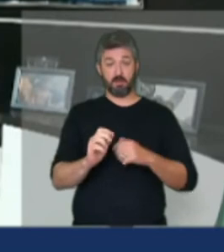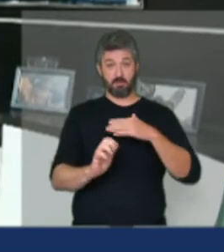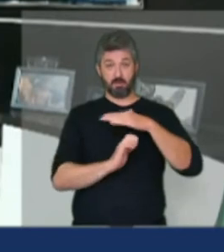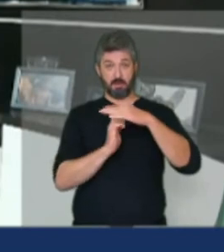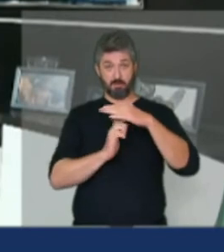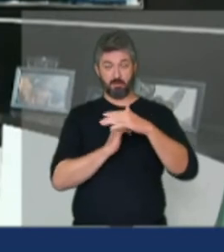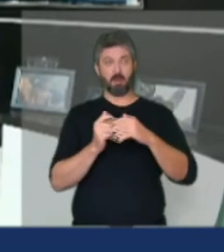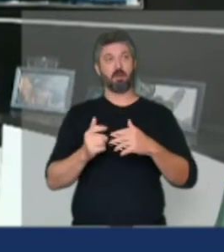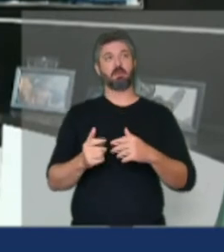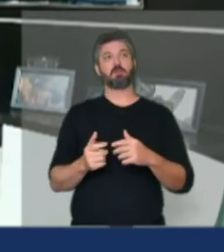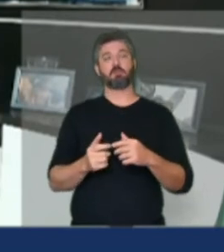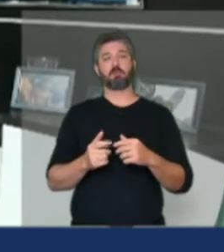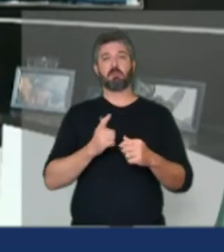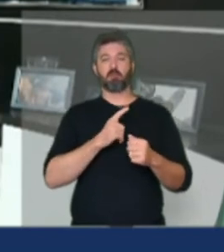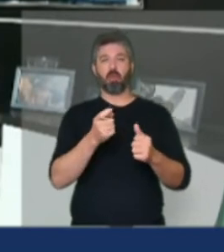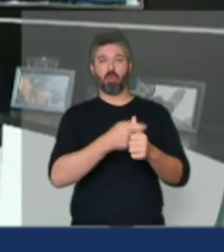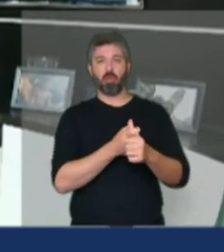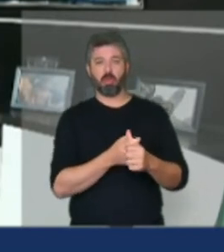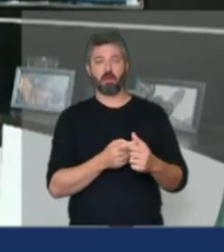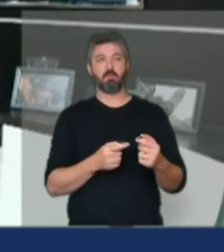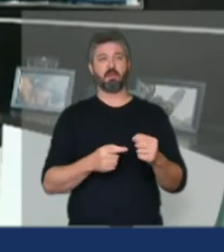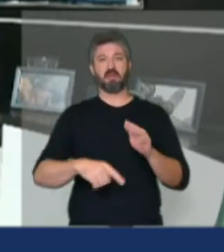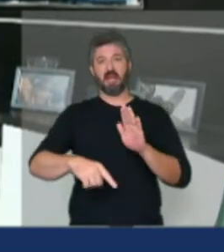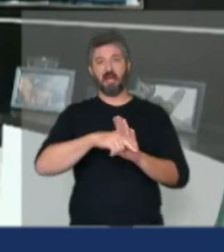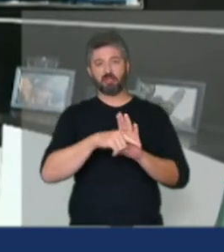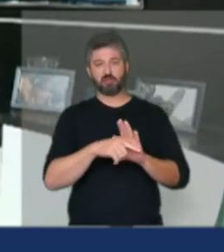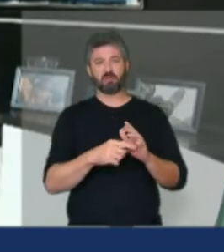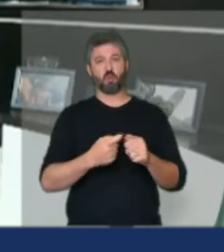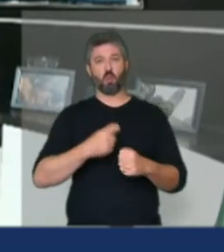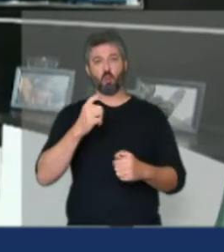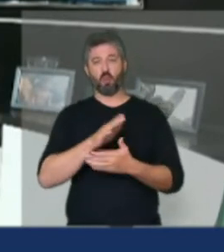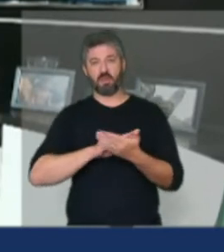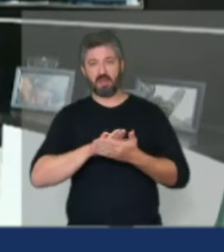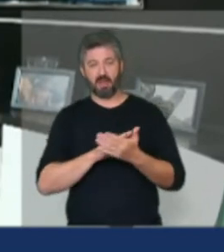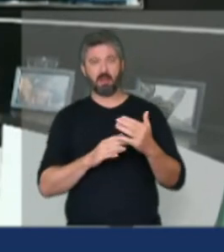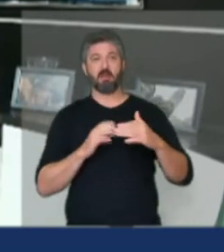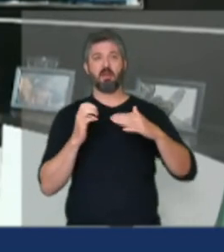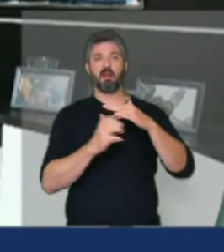RIA, QUANDO O... A EMPRESA PÚBLICA ESTÁ NA REALIDADE SEM UM PROPÓSITO DEFINIDO NA